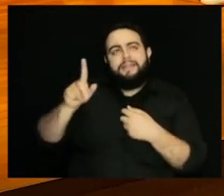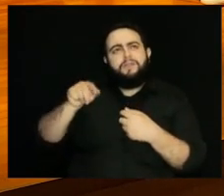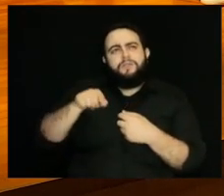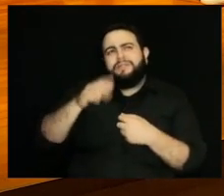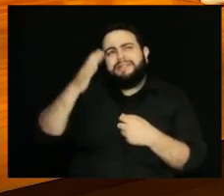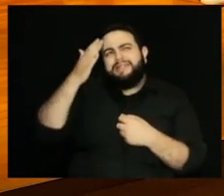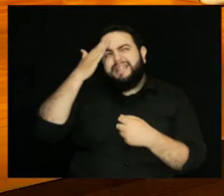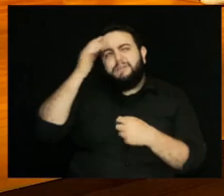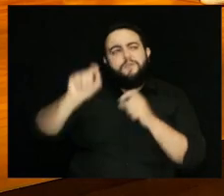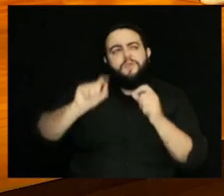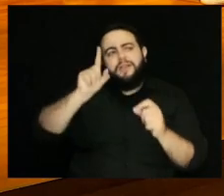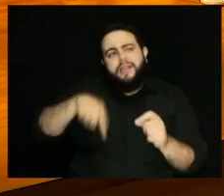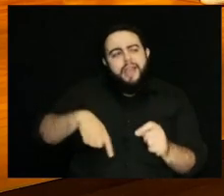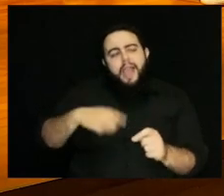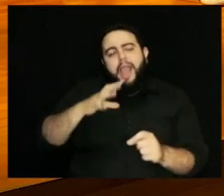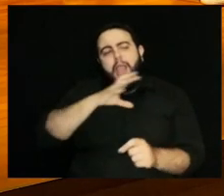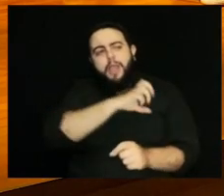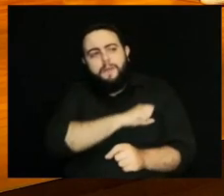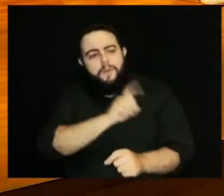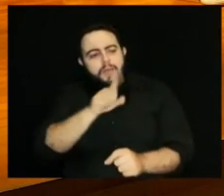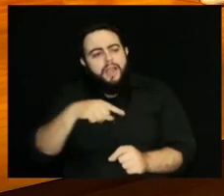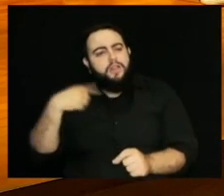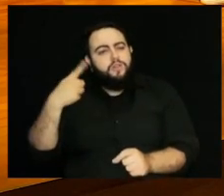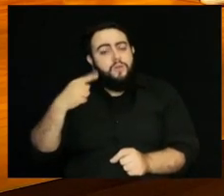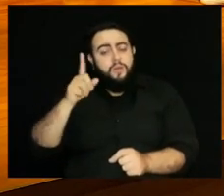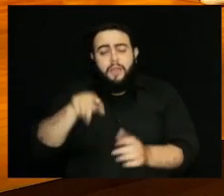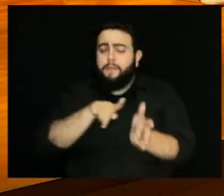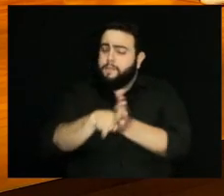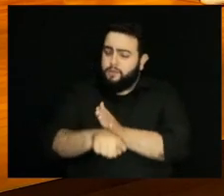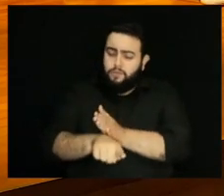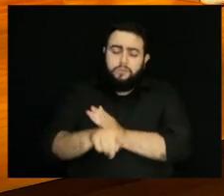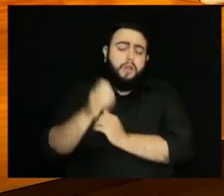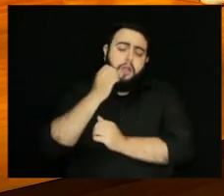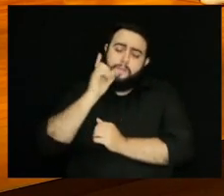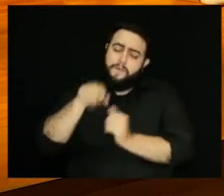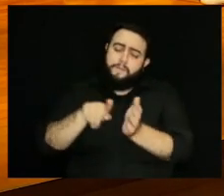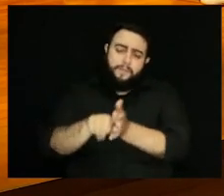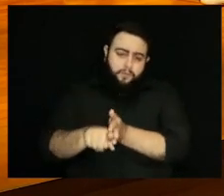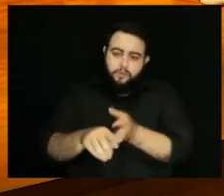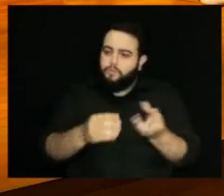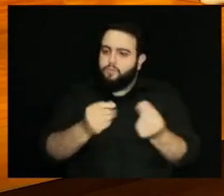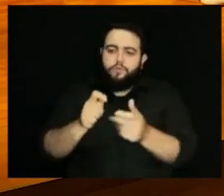por uma mulher? Que é uma pergunta, claramente uma pergunta. Muito compositor muito mais estudado que